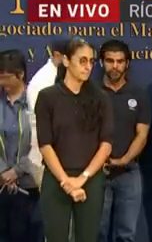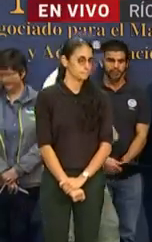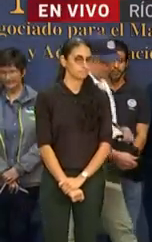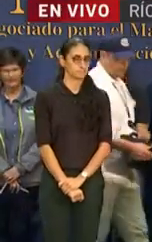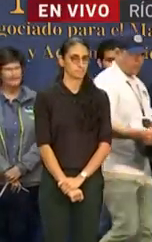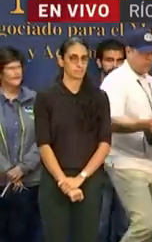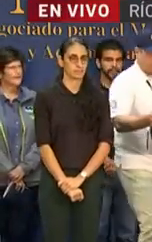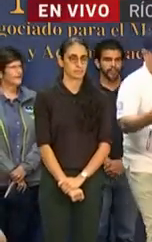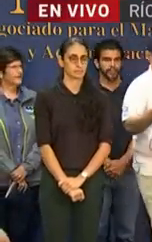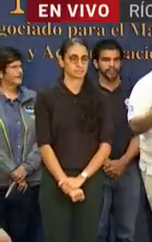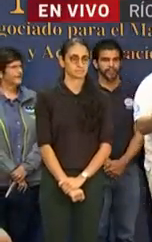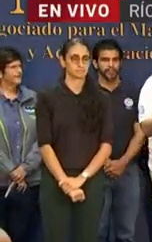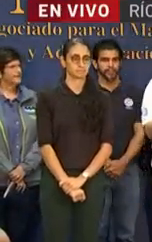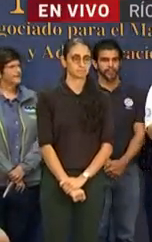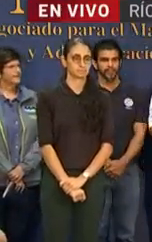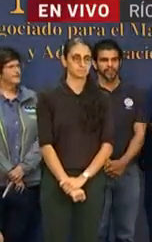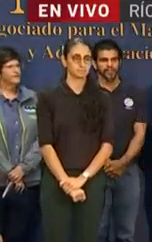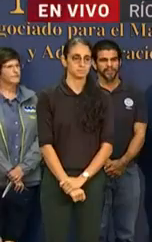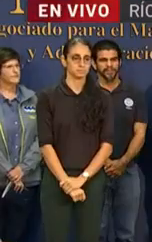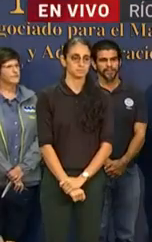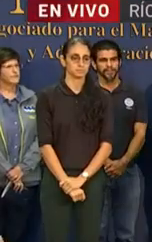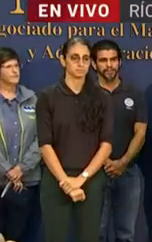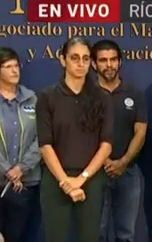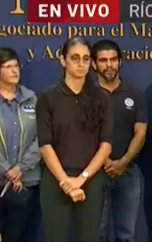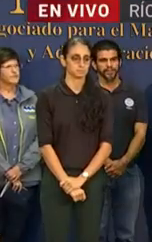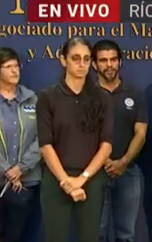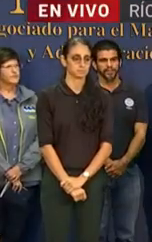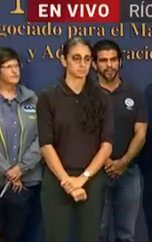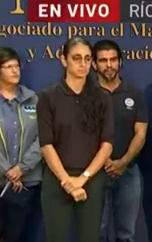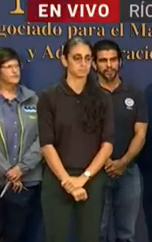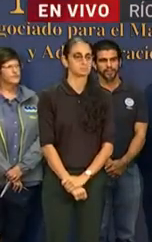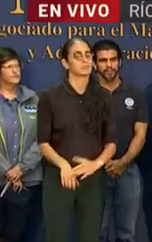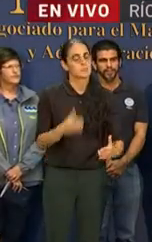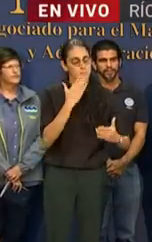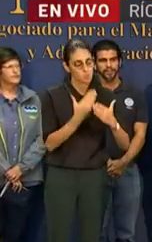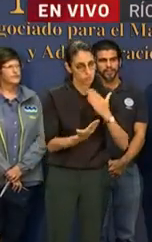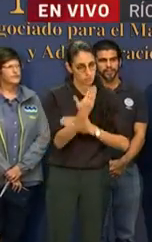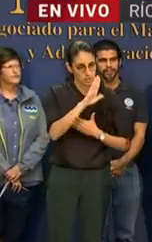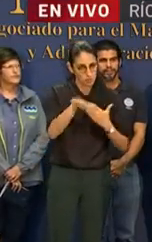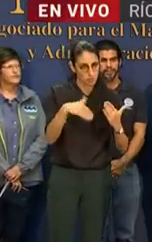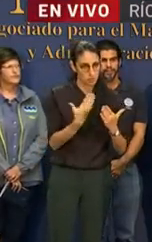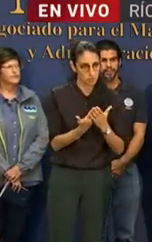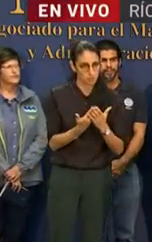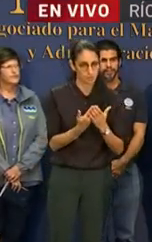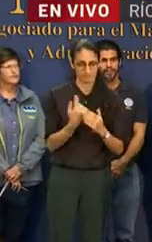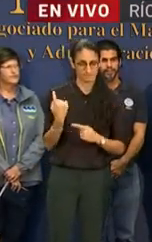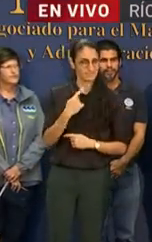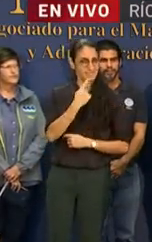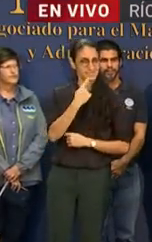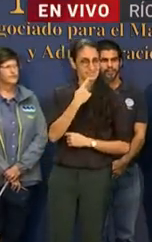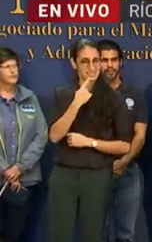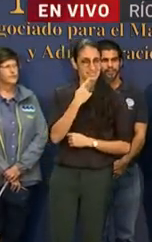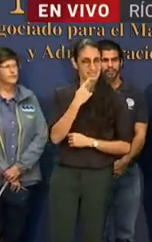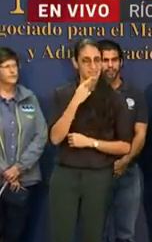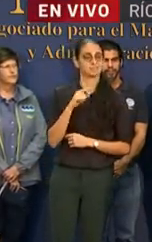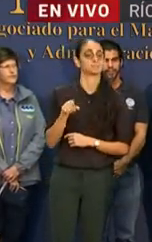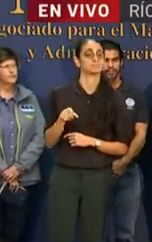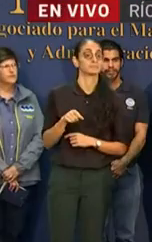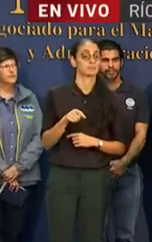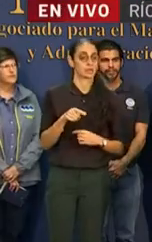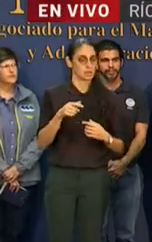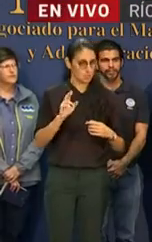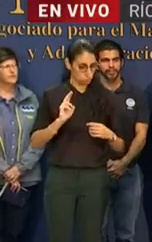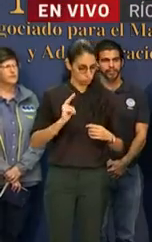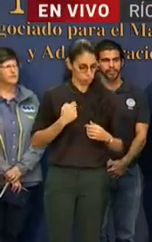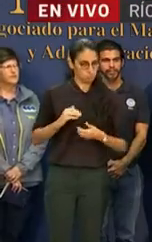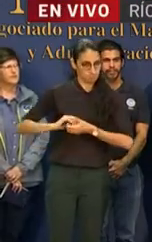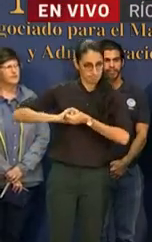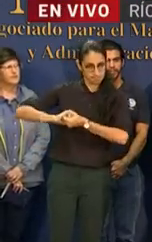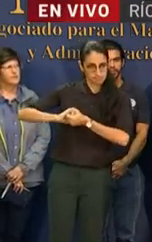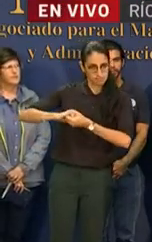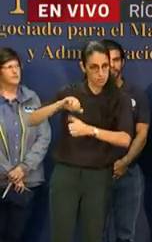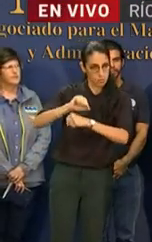VA TRABAJO ORDENA MANO PARA QUE